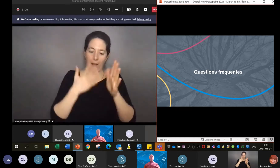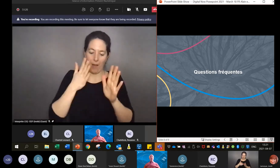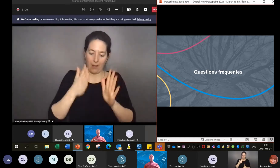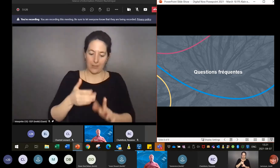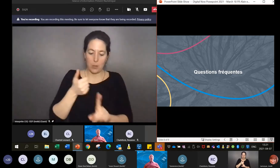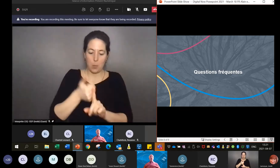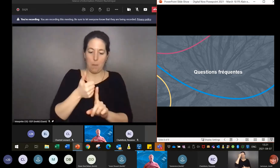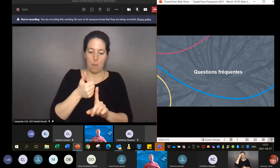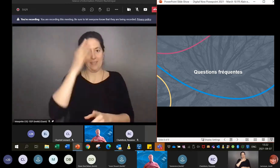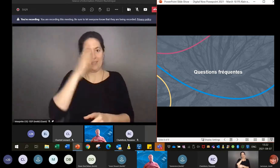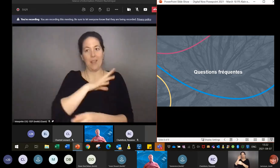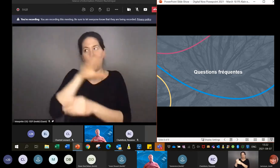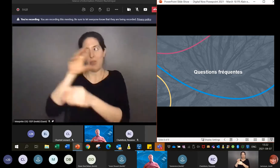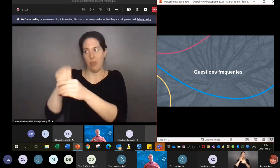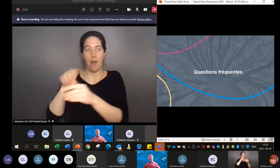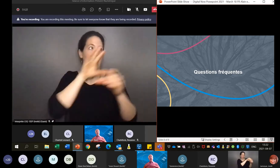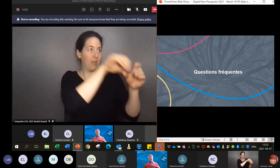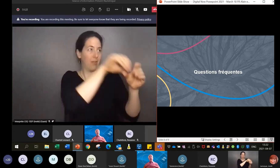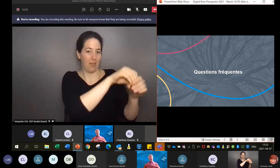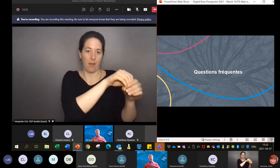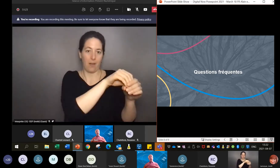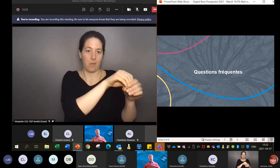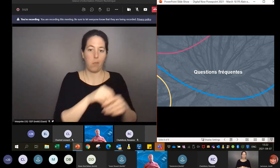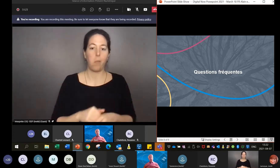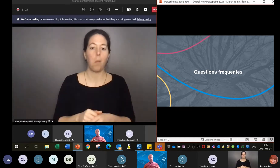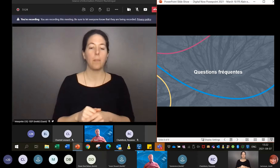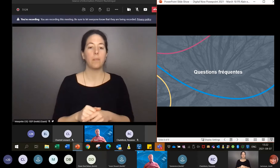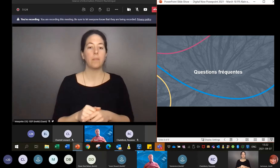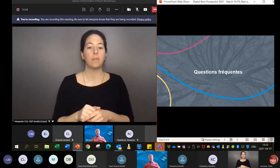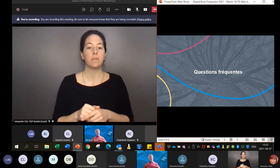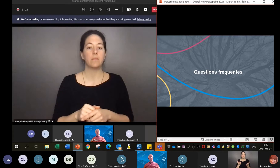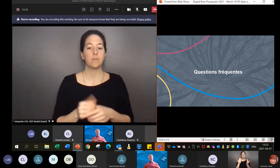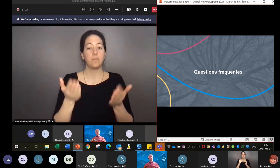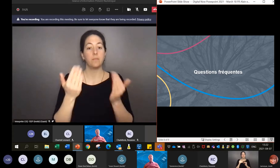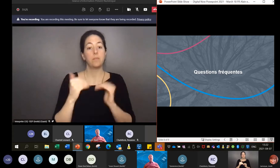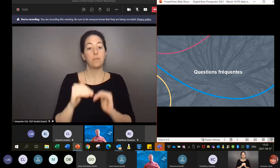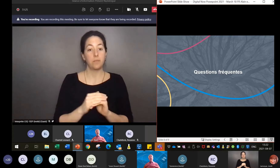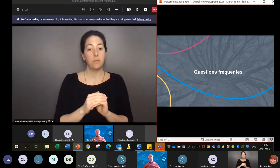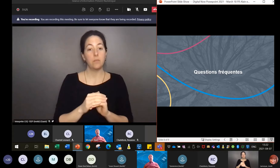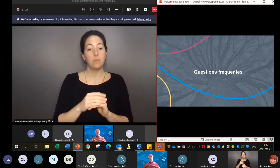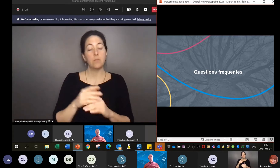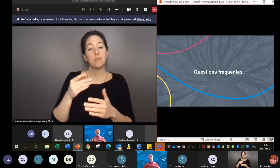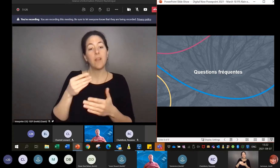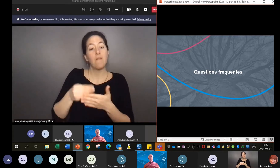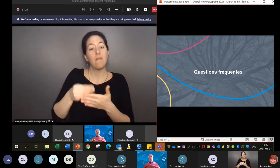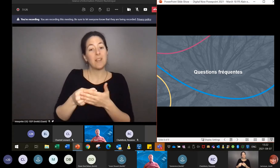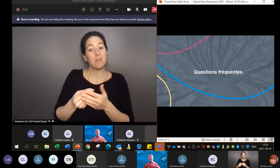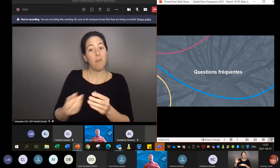Comme je l’ai mentionné, ce financement supplémentaire-là vise à stimuler la